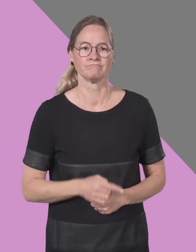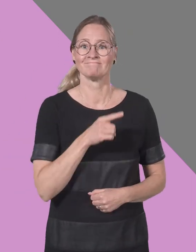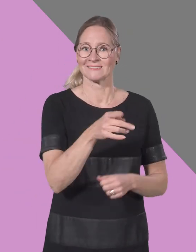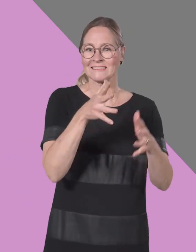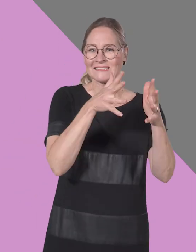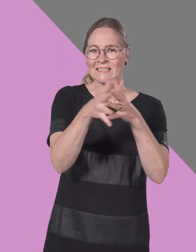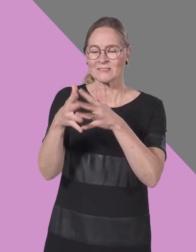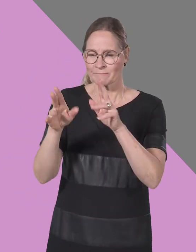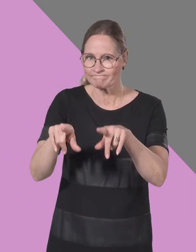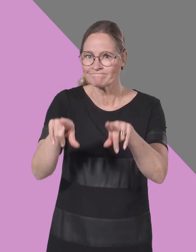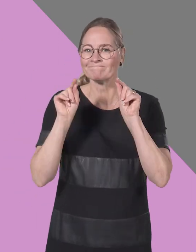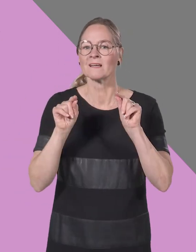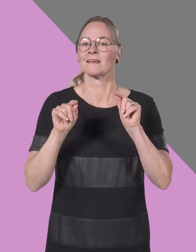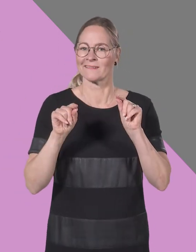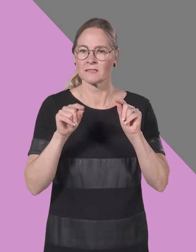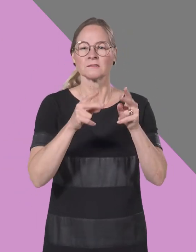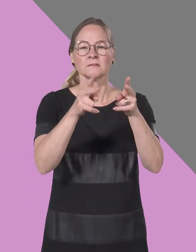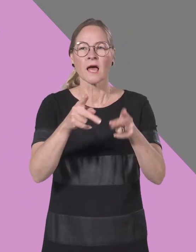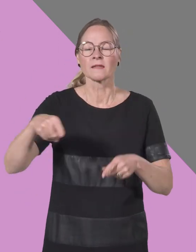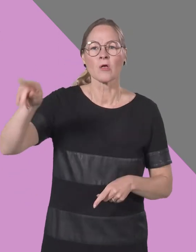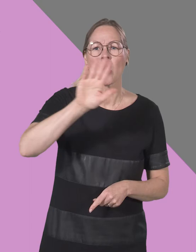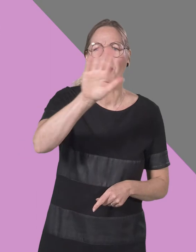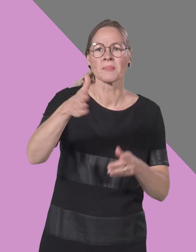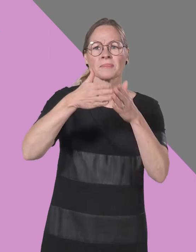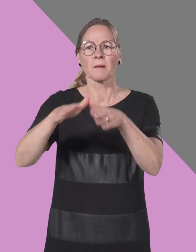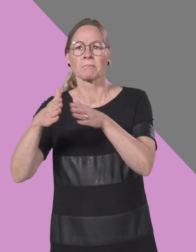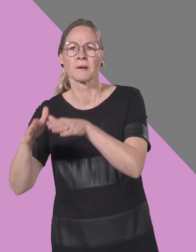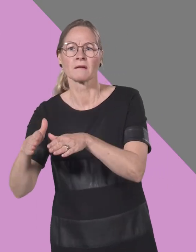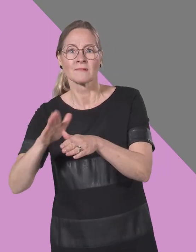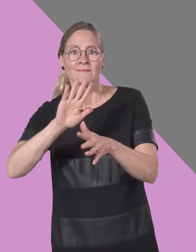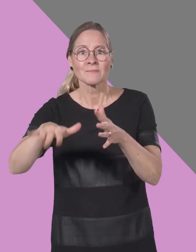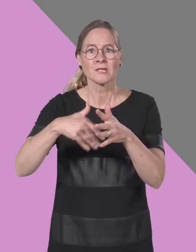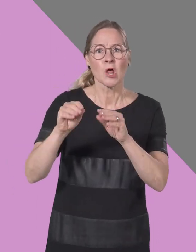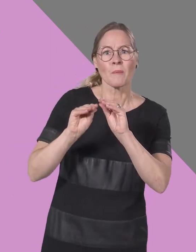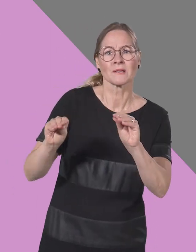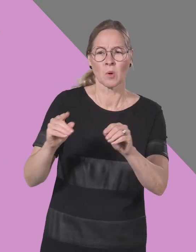Selvityksestä käy ilmi, että sairaalojen käytännöt viittomakielen opettelemiseen -